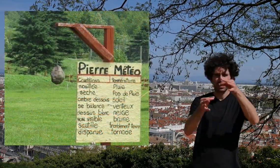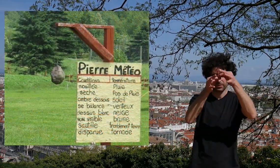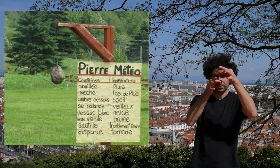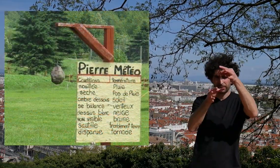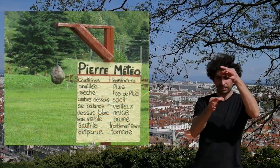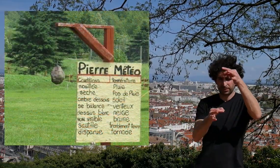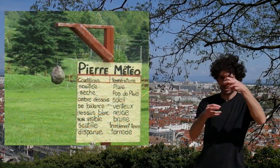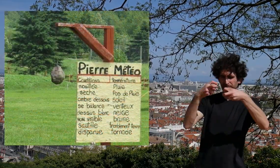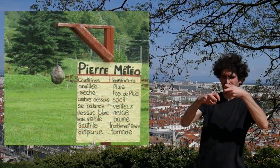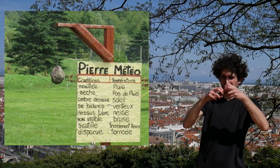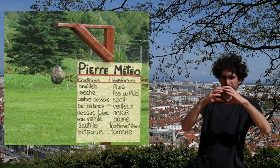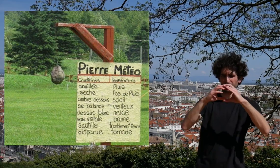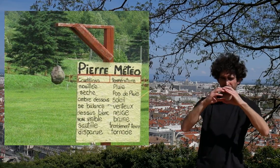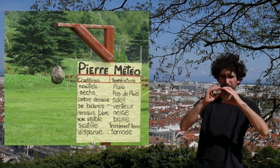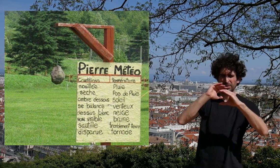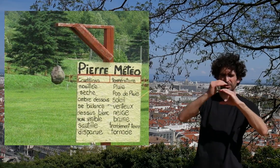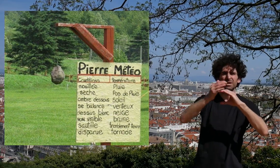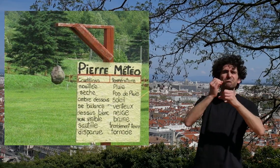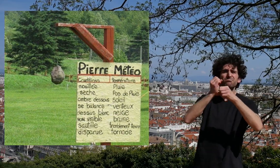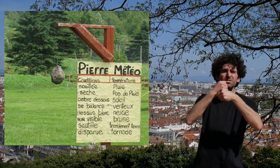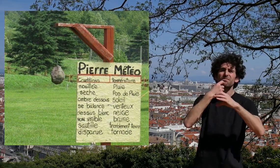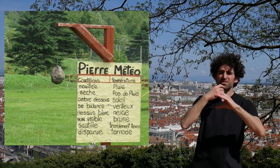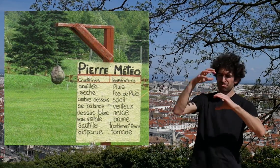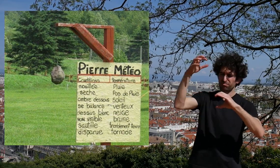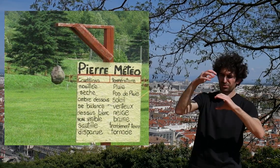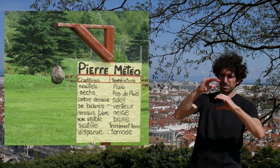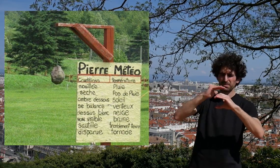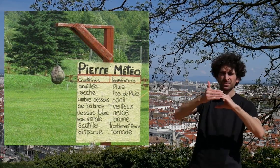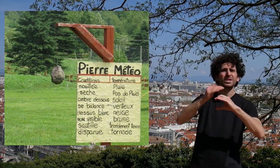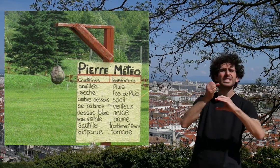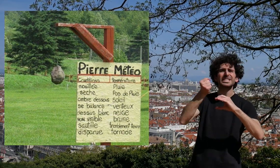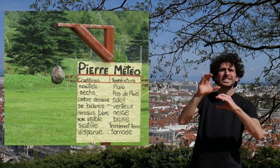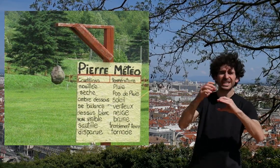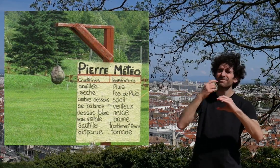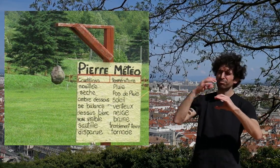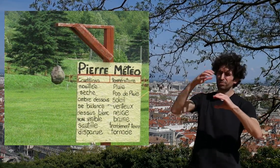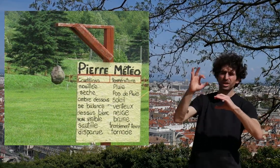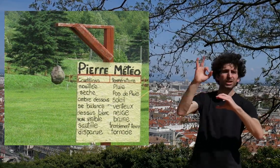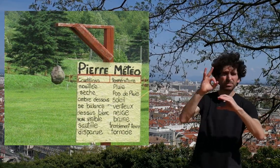Une pierre est suspendue à un fil. Quand elle est mouillée, il pleut. Sèche, il n'ya pas de pluie.